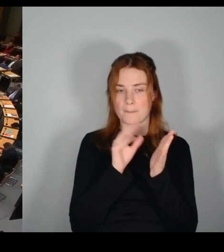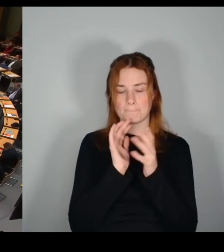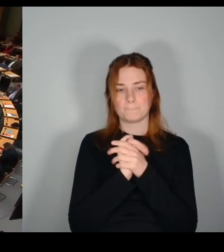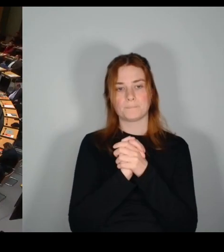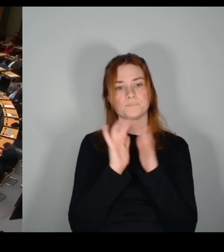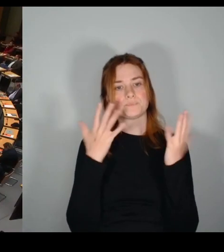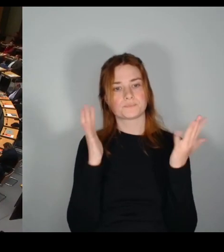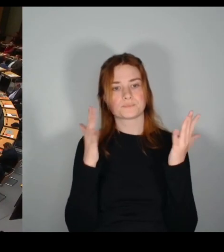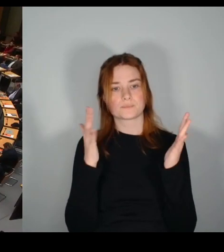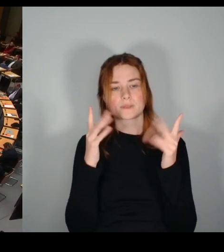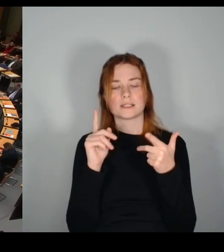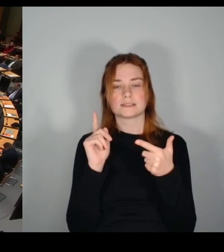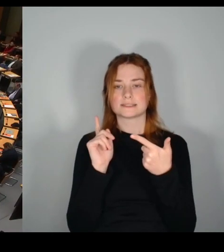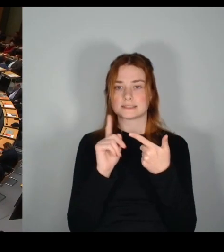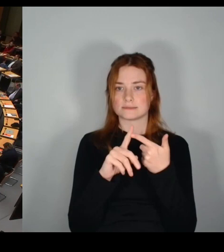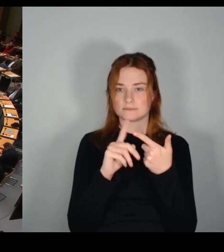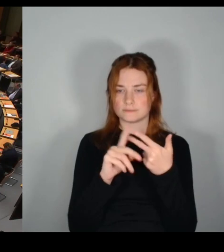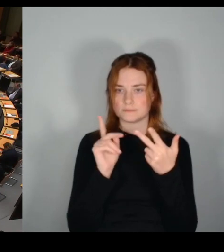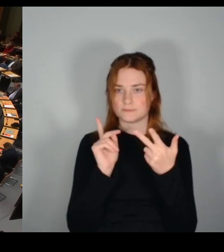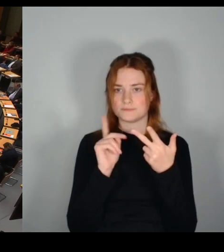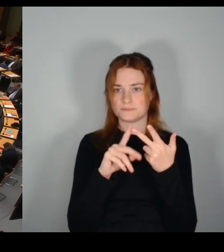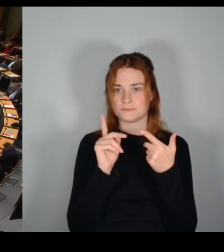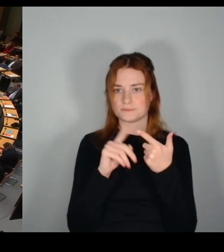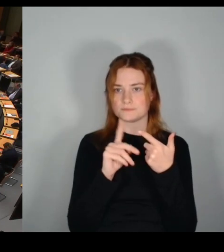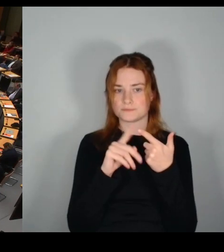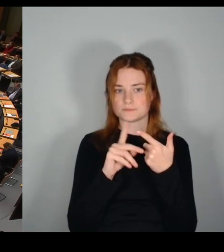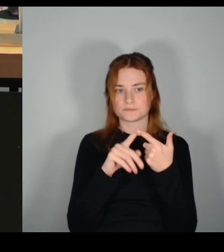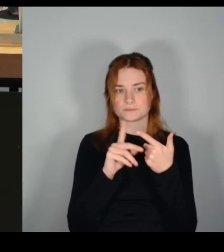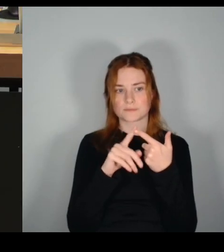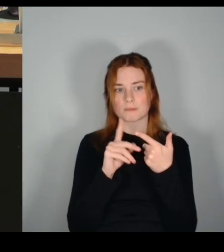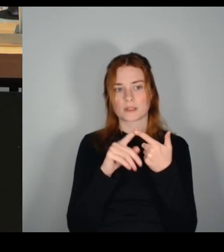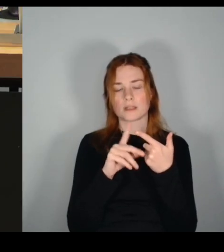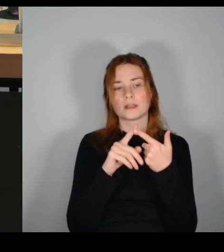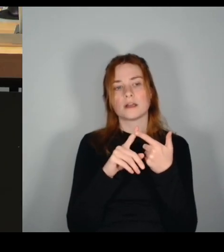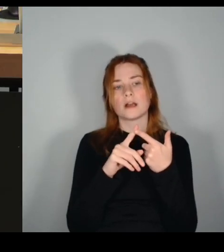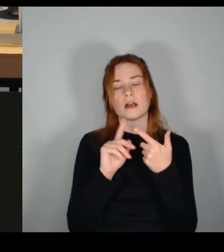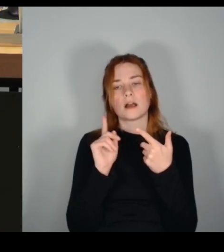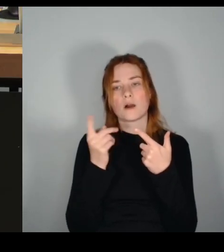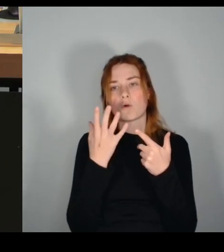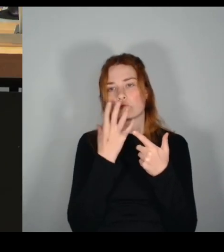Was ich festhalten würde und das ist, glaube ich, da der einzige Unterschied, den wir, den möchte ich